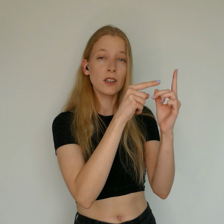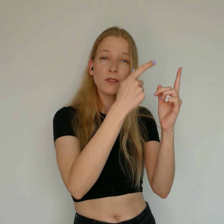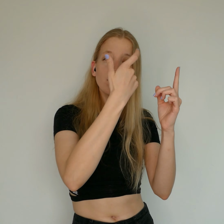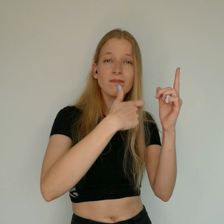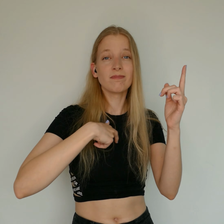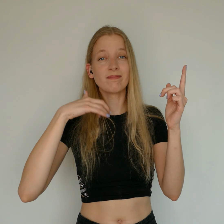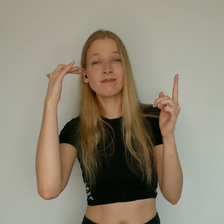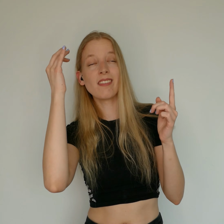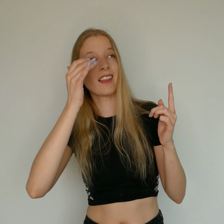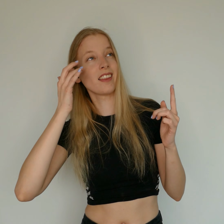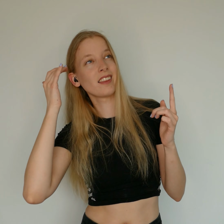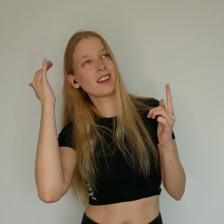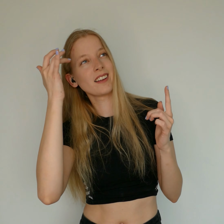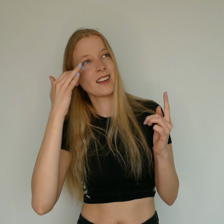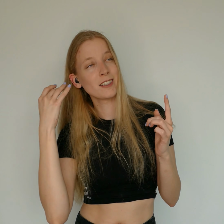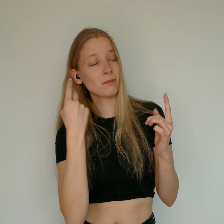Und sie erinnerte mich